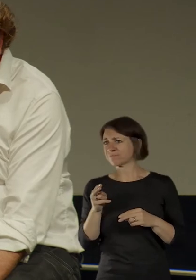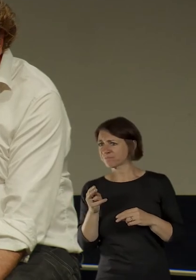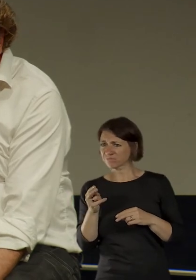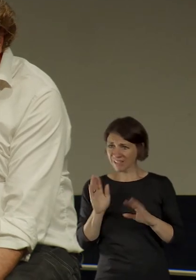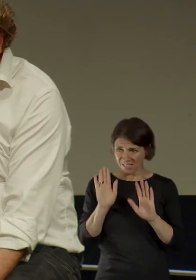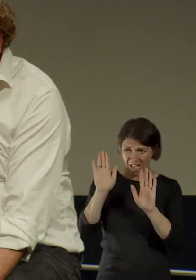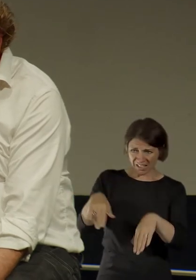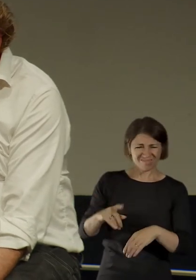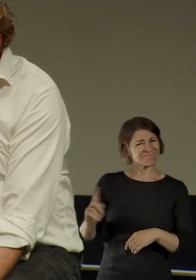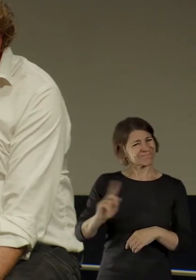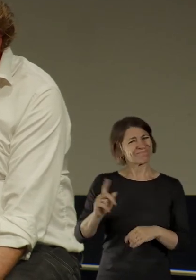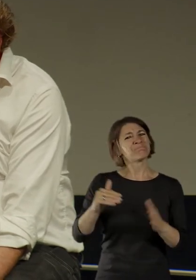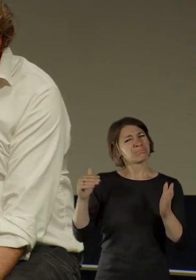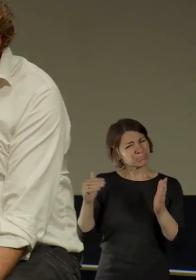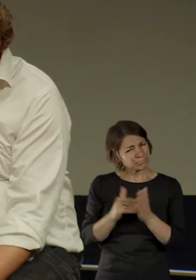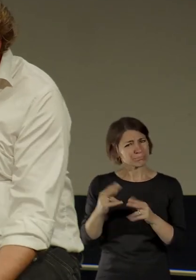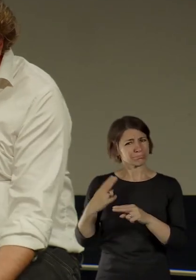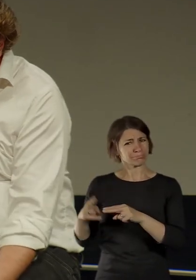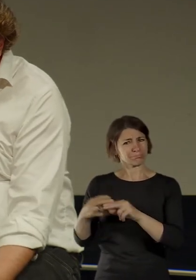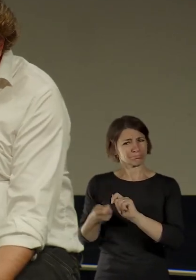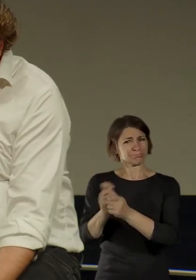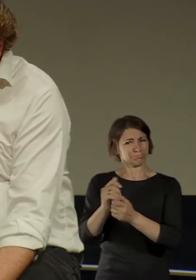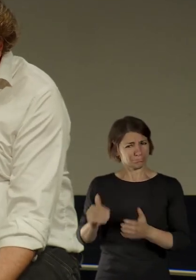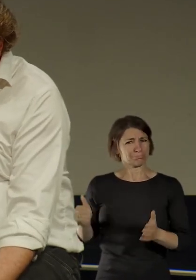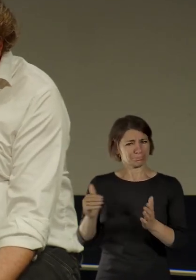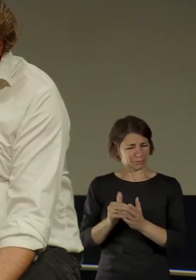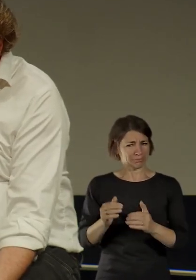A možná ještě nějakým těm datům.